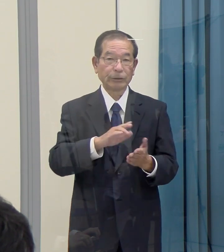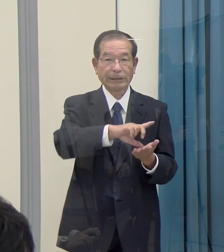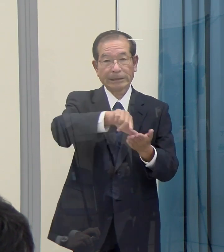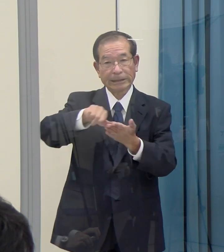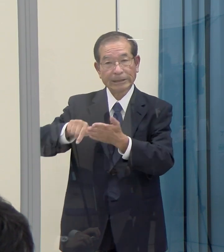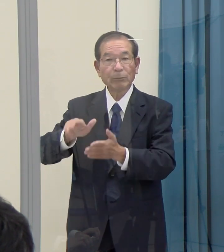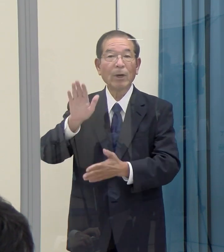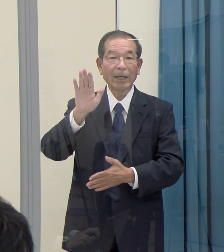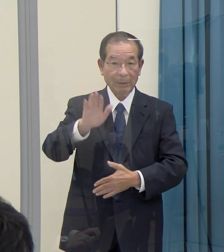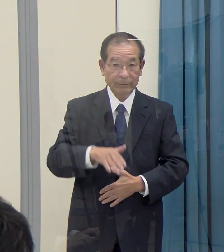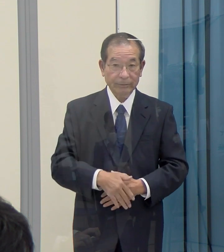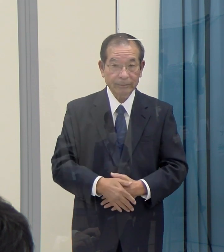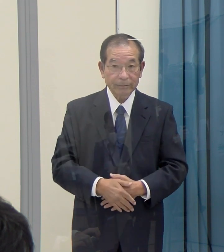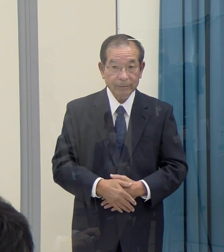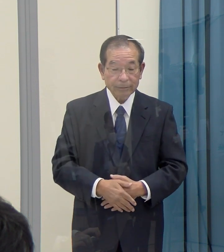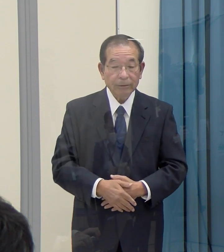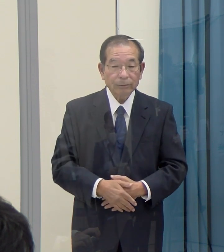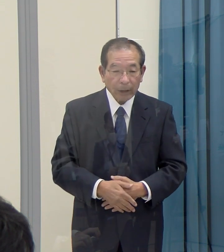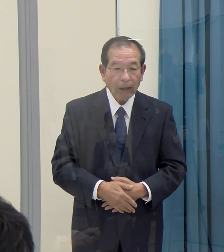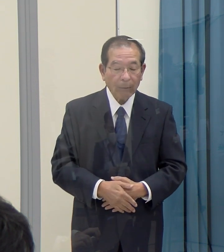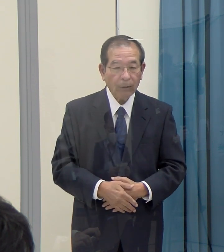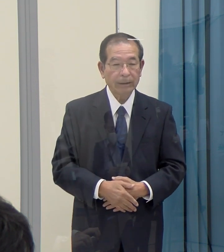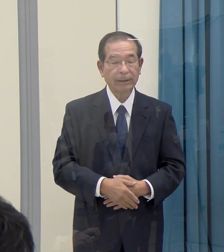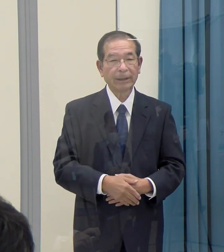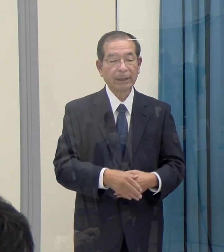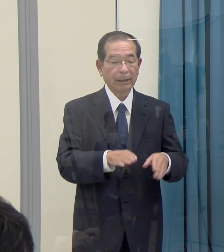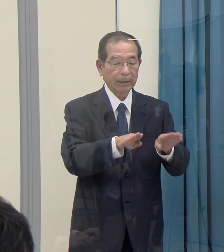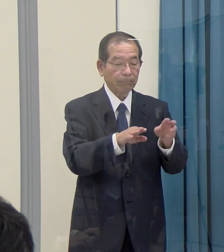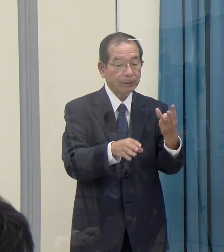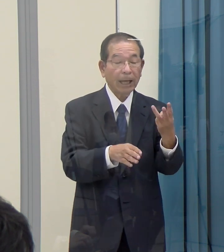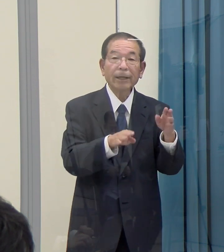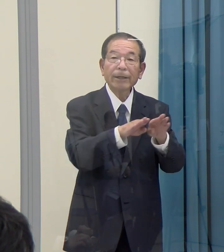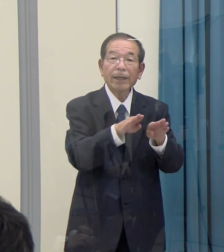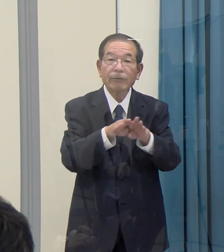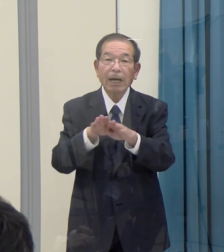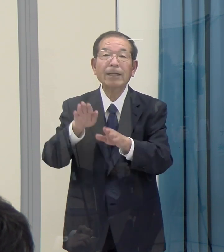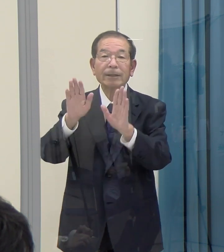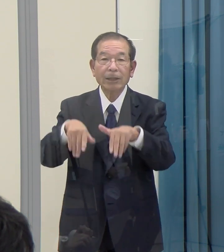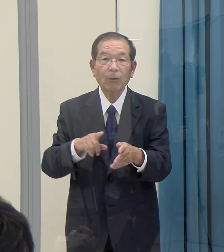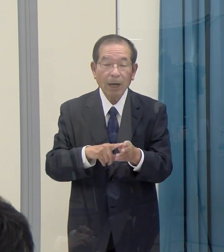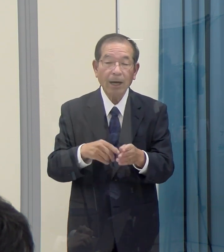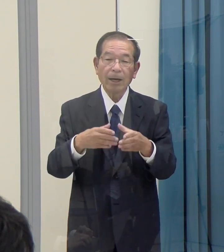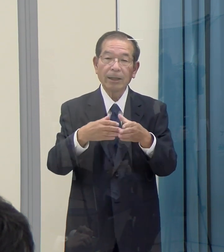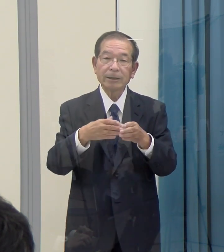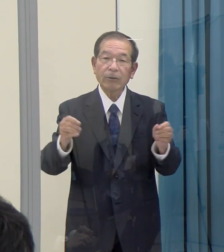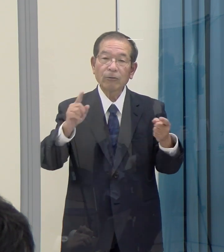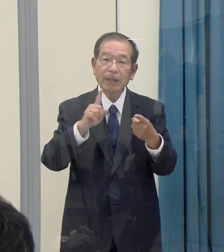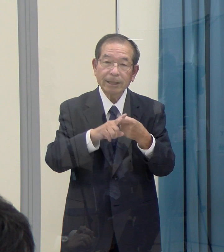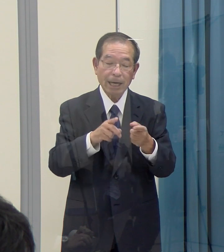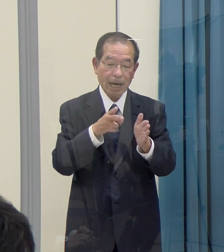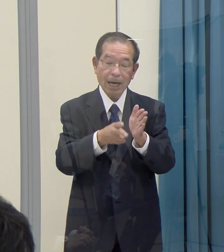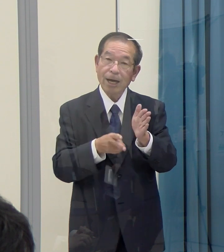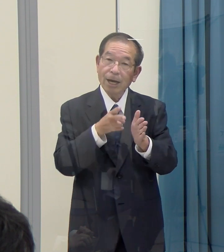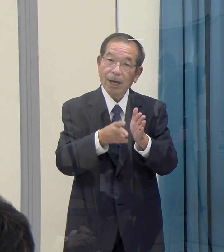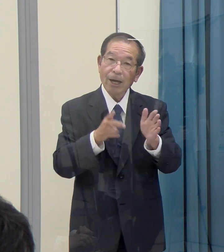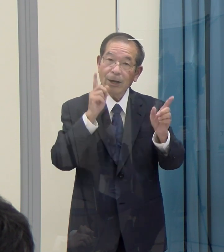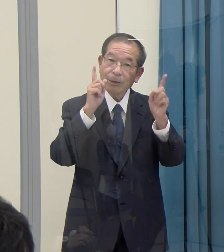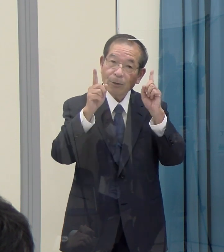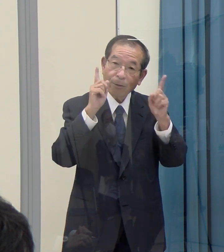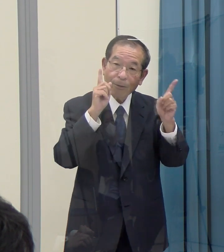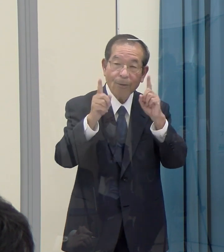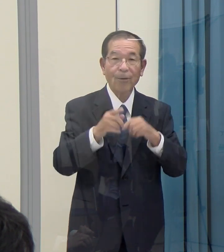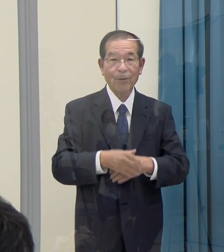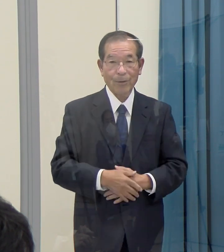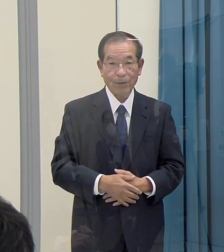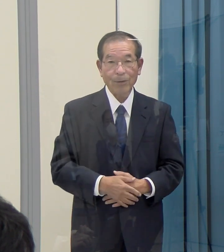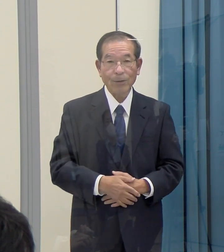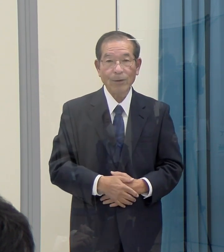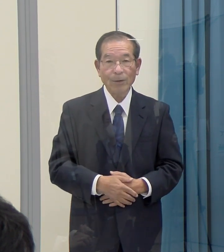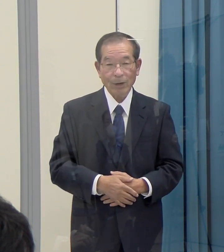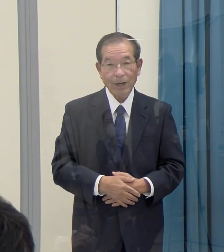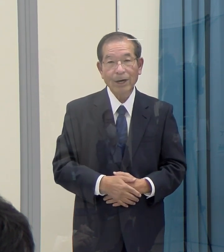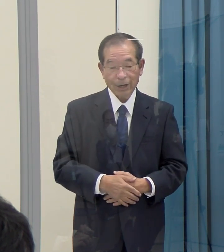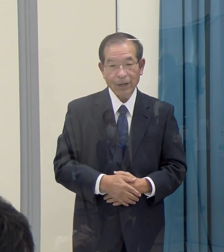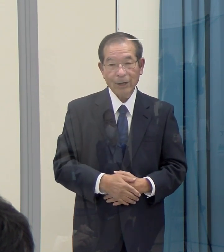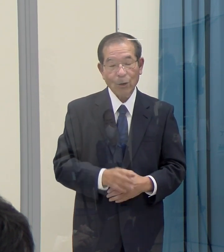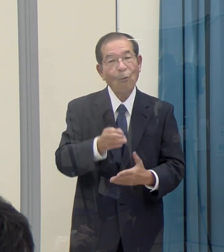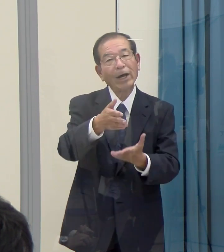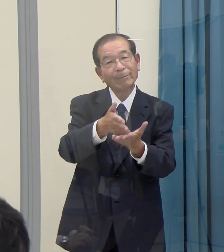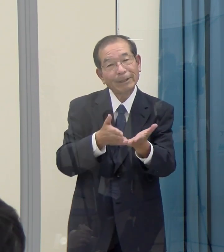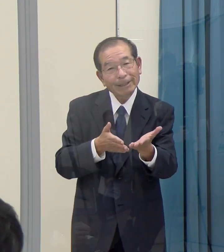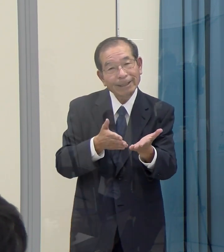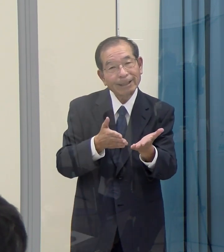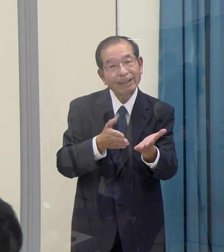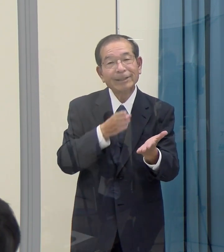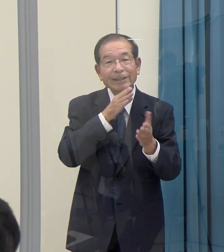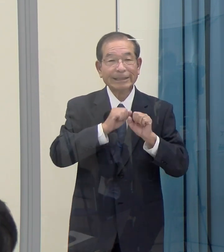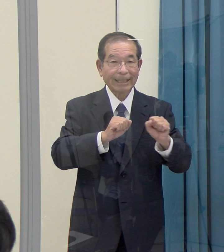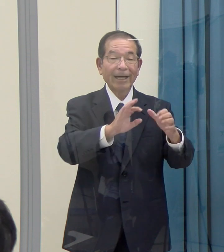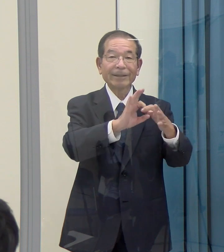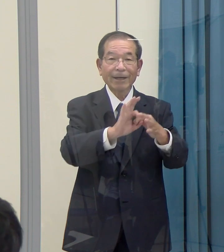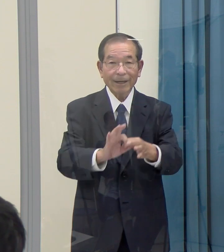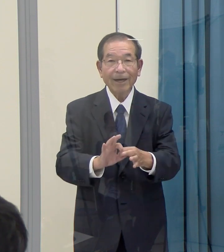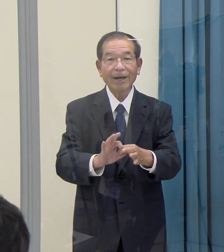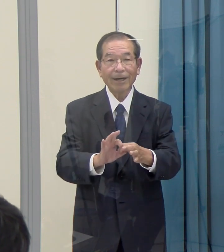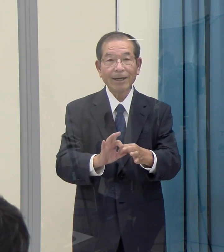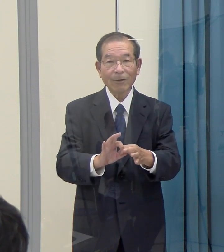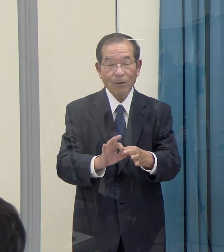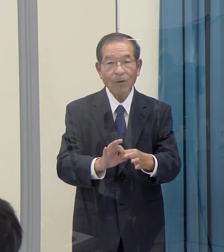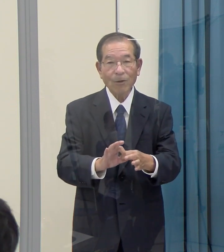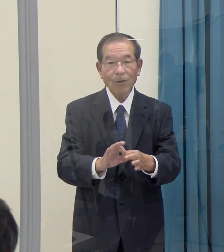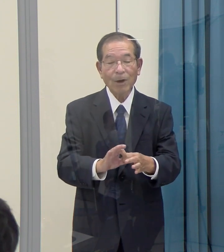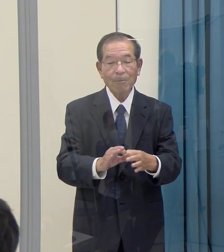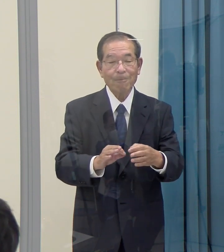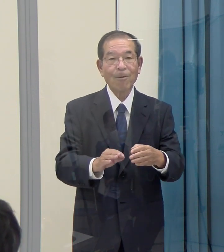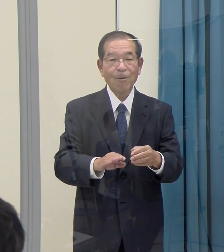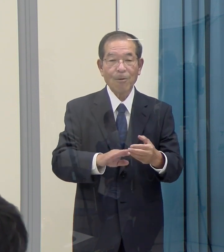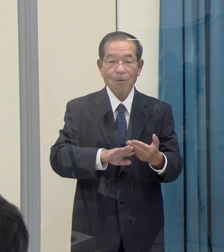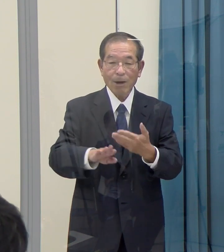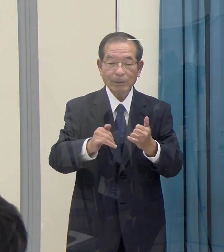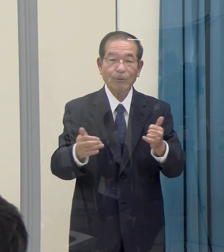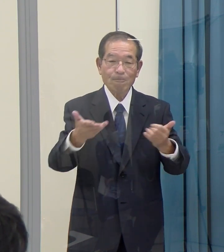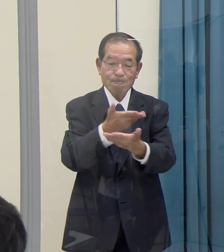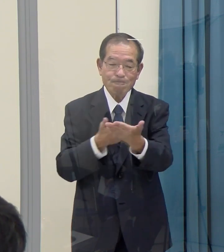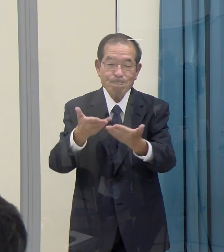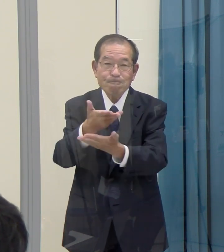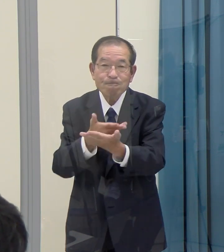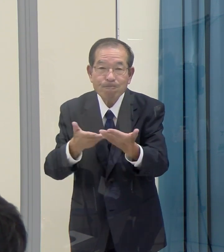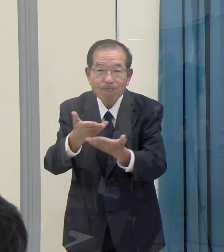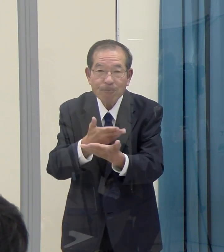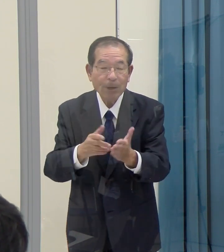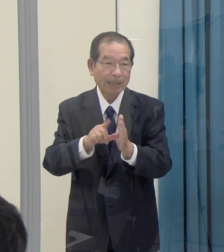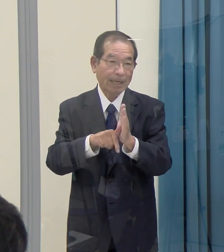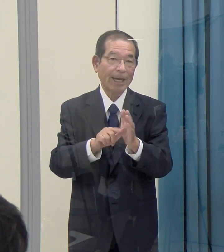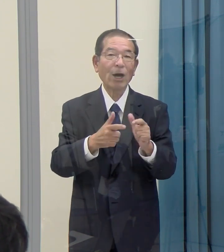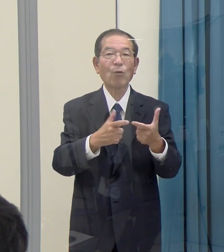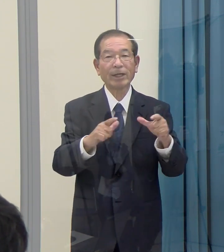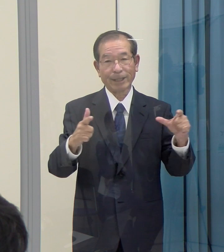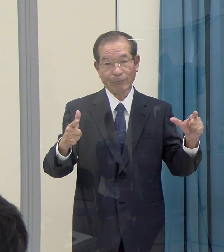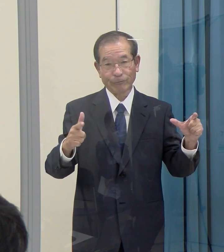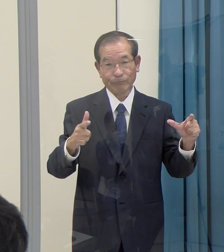これは、１つには三連休があった。あるいは全国的な旅行割といったものの実施等によって、接触機会が増えている影響もあろうかと思っています。